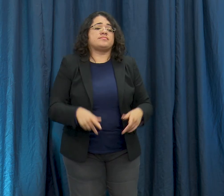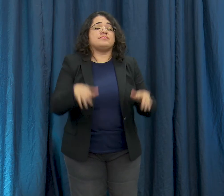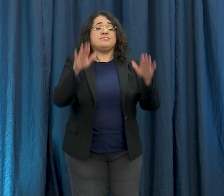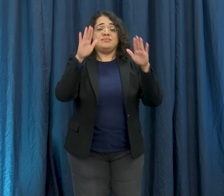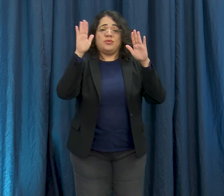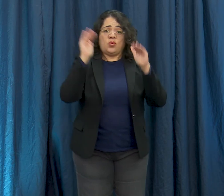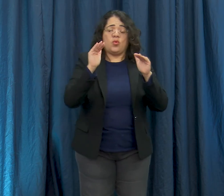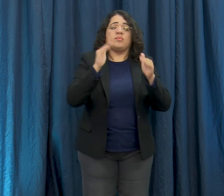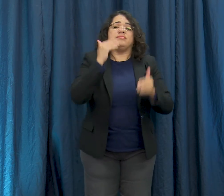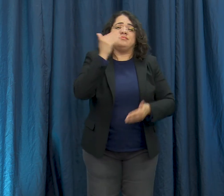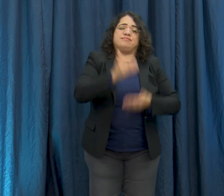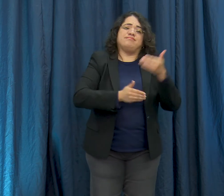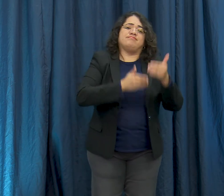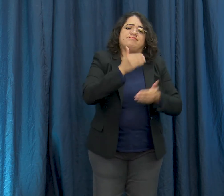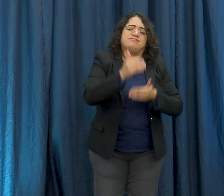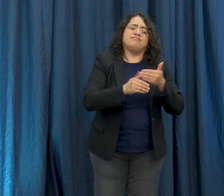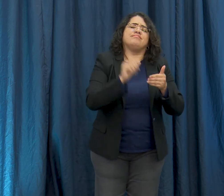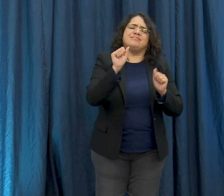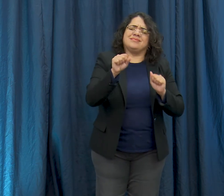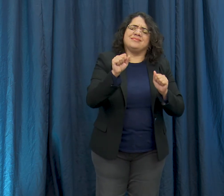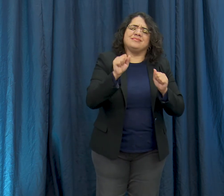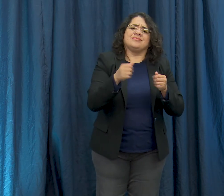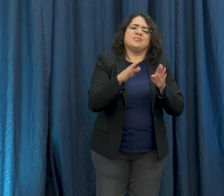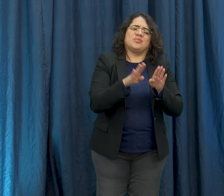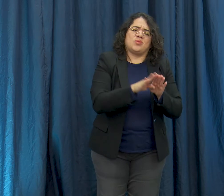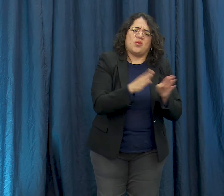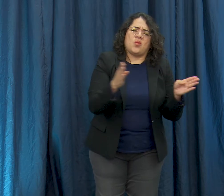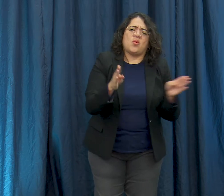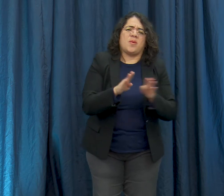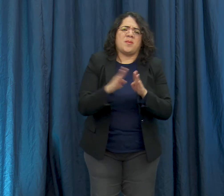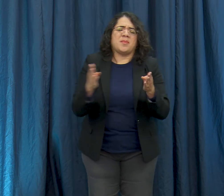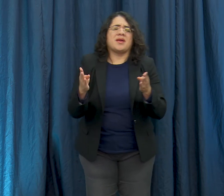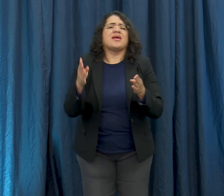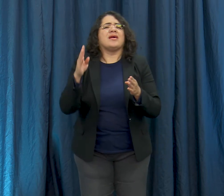mente para seguir rien andando nuestras vidas y la economía en las próximas